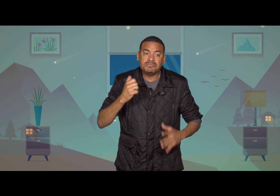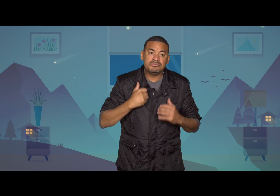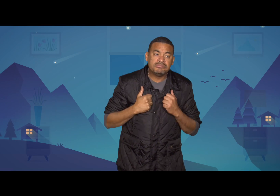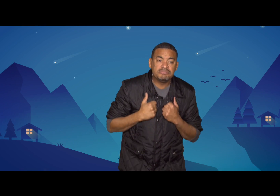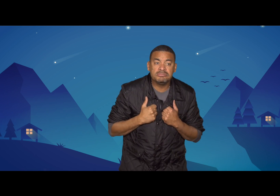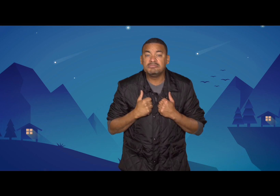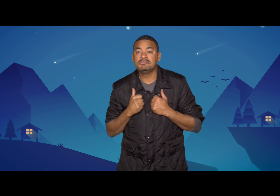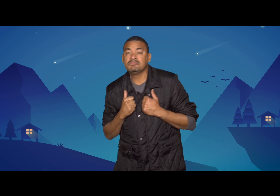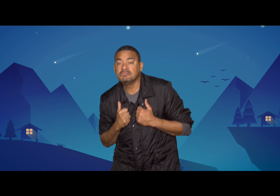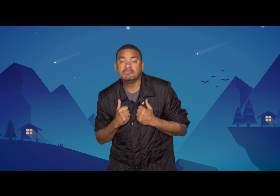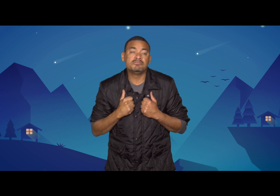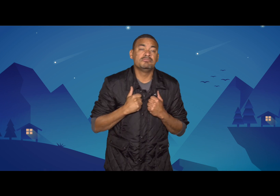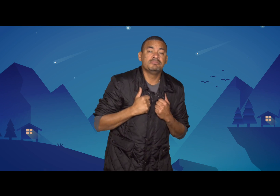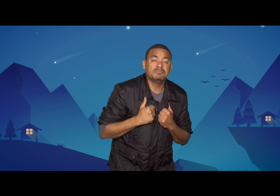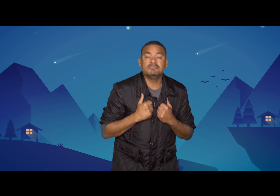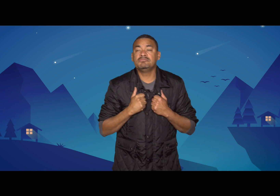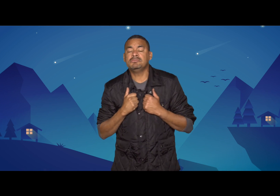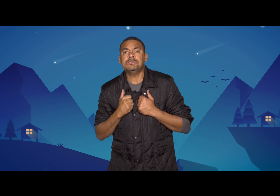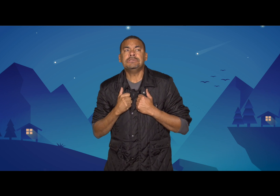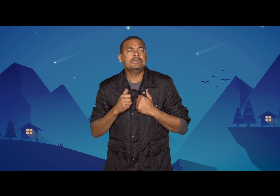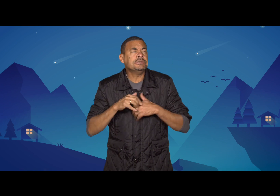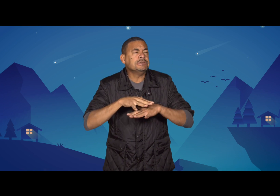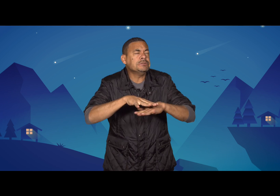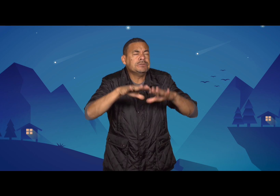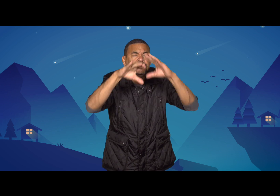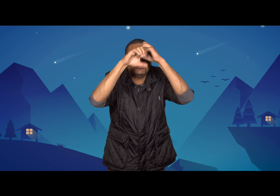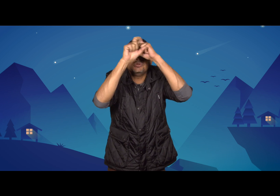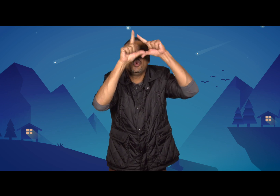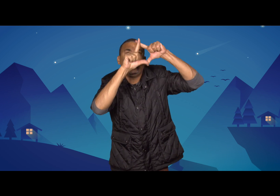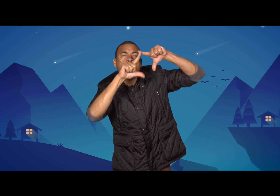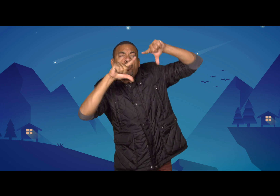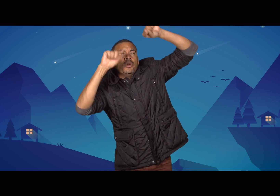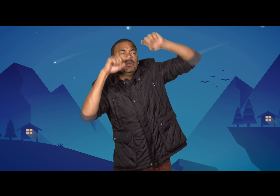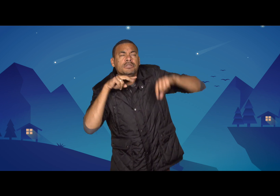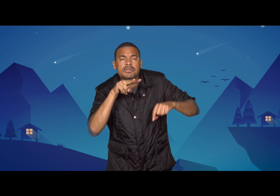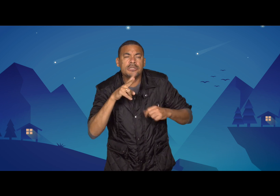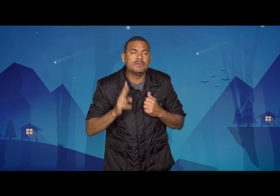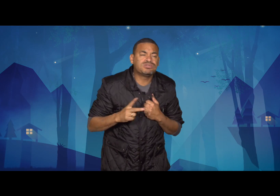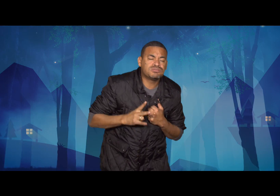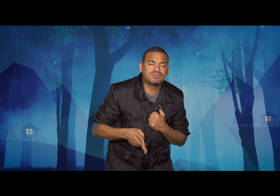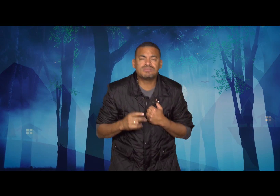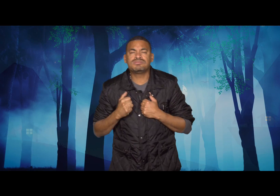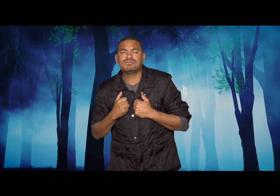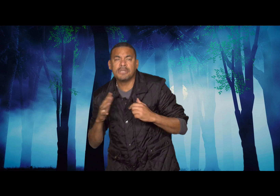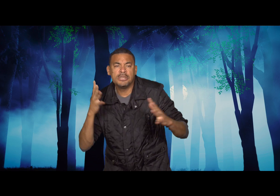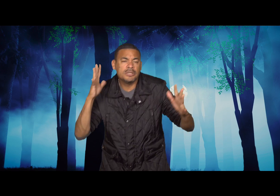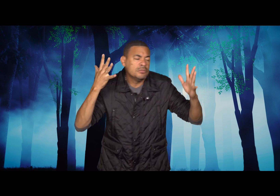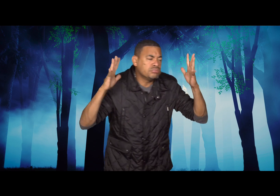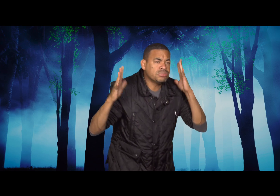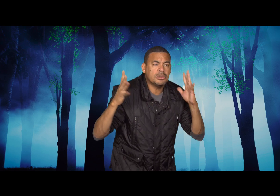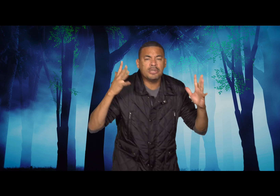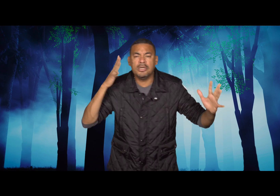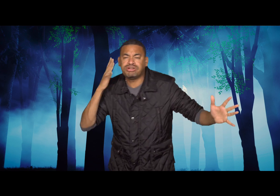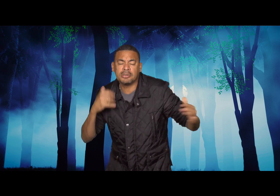El niño salió de casa y comenzó a caminar, sólo la luna iluminaba su camino. Caminó durante un largo tiempo y se adentró en la selva.